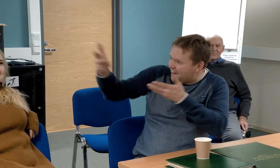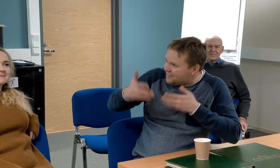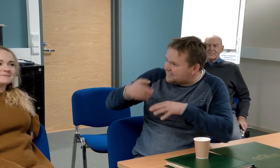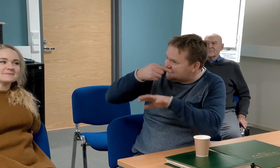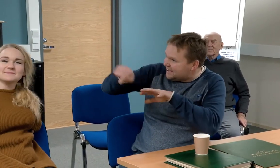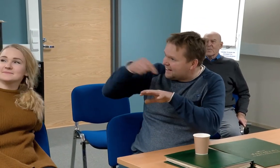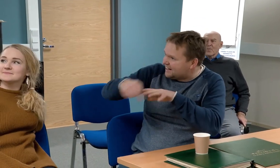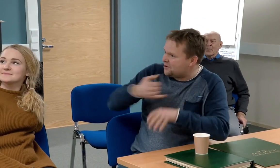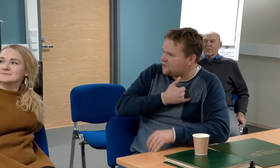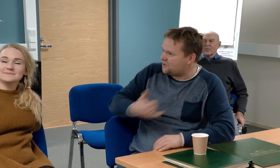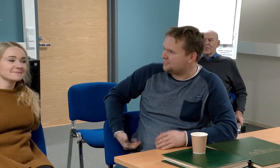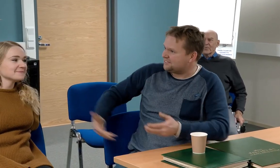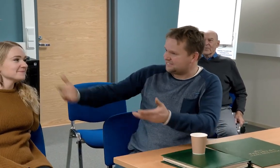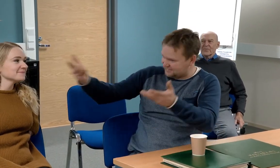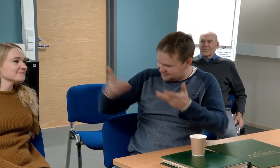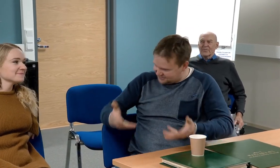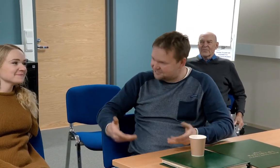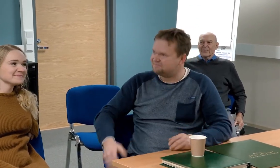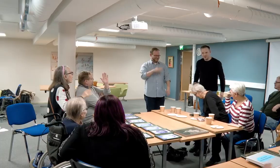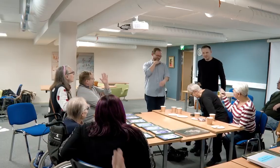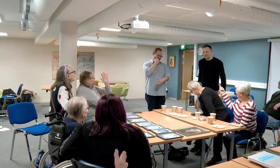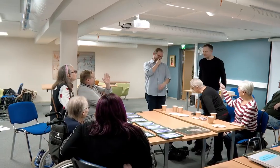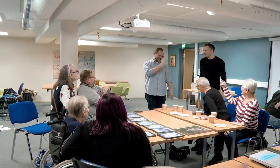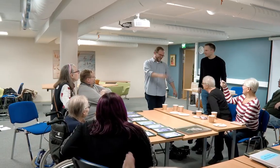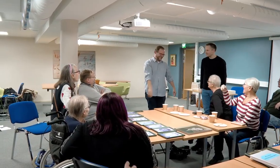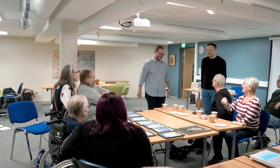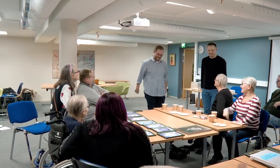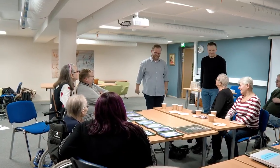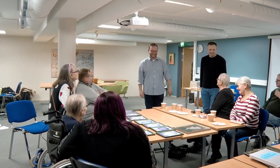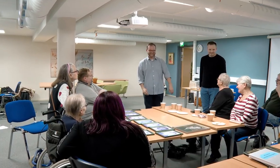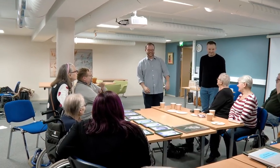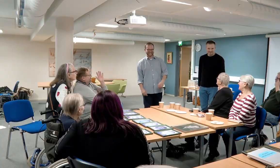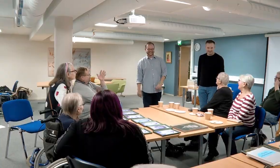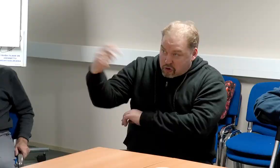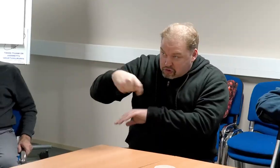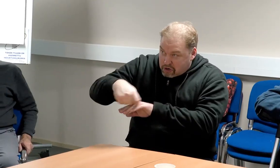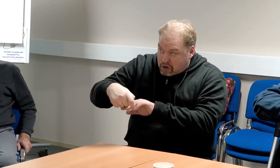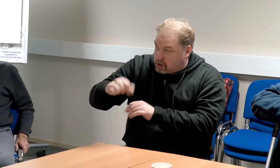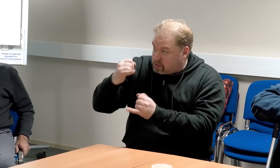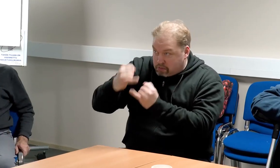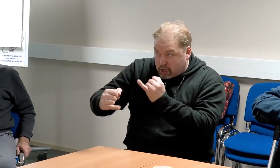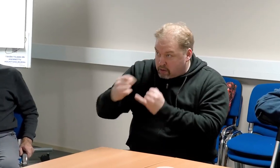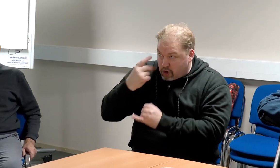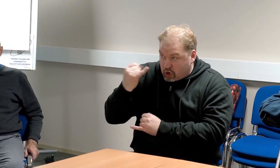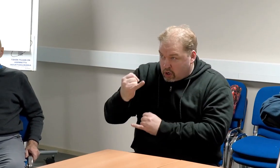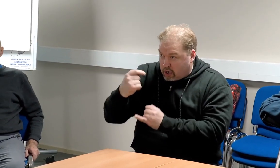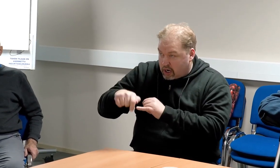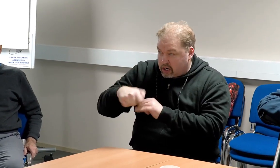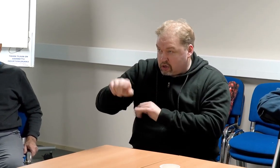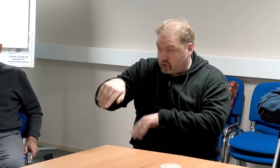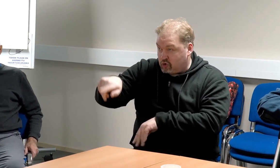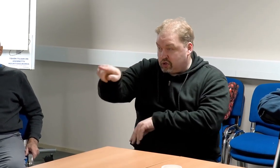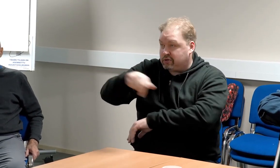Tervetuloa Jussi Seinäjoelle! - Kiitos. Milloin viimeksi olet ollut täällä yhdistyksellä?